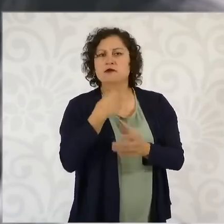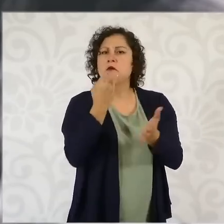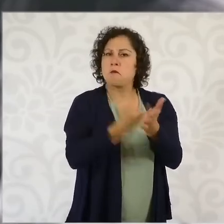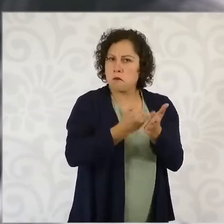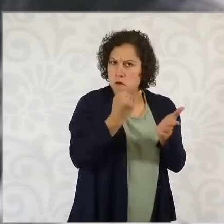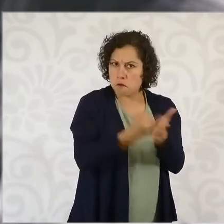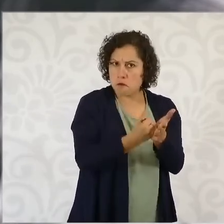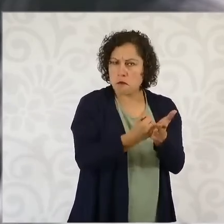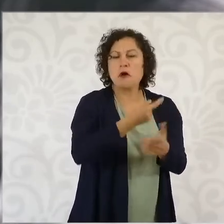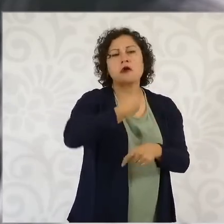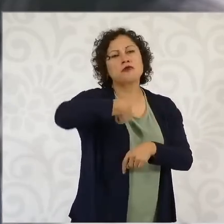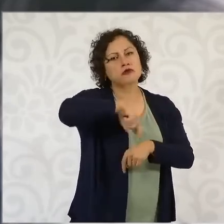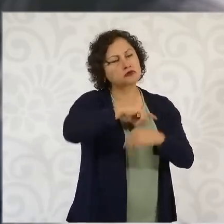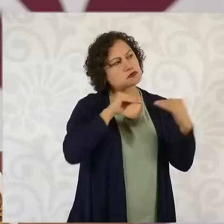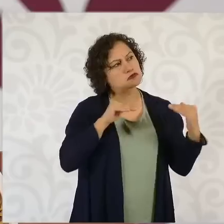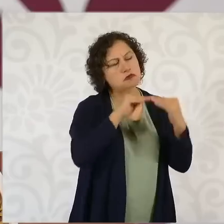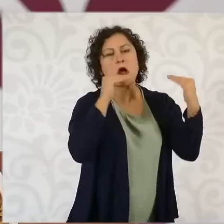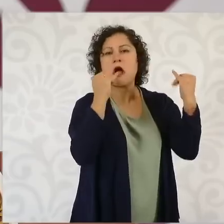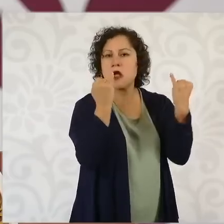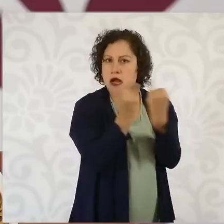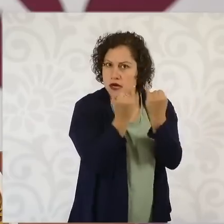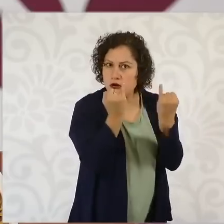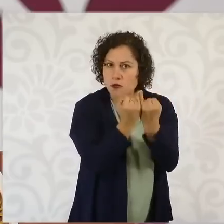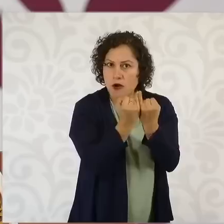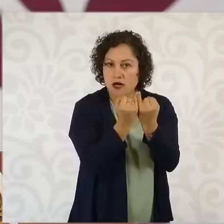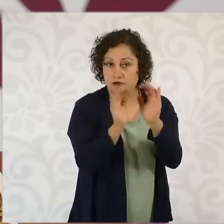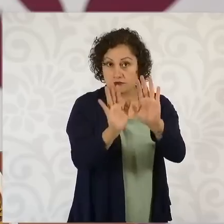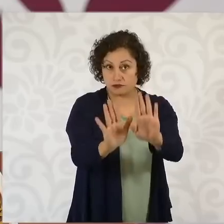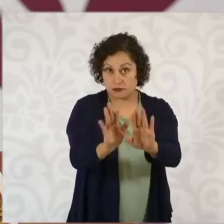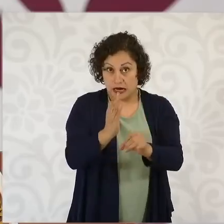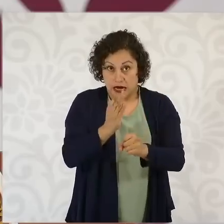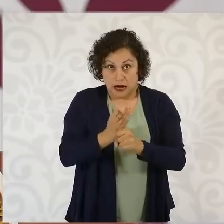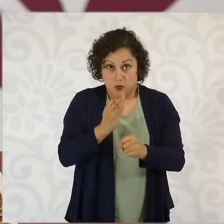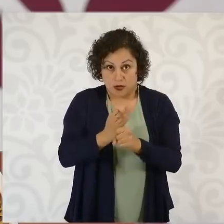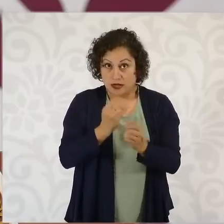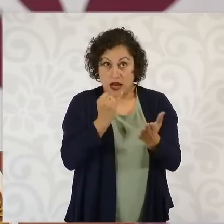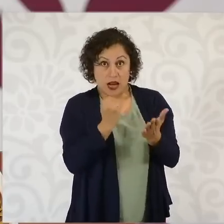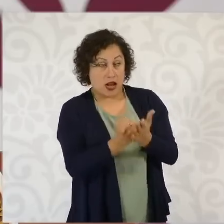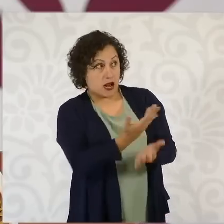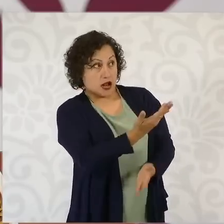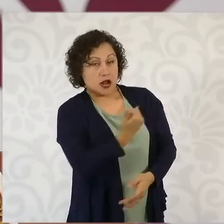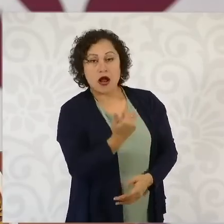aranceles a los productos de Estados Unidos por el tratado comercial si hay algo distinto Pues